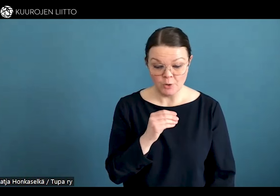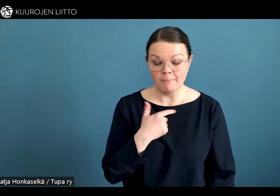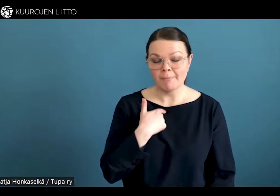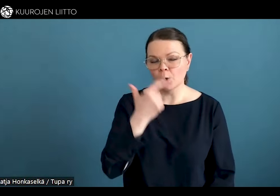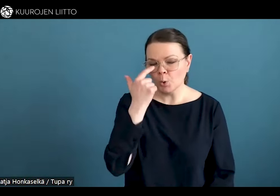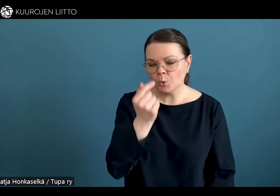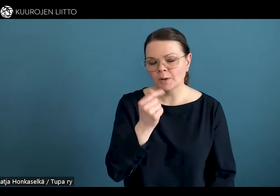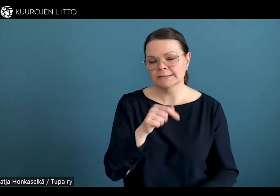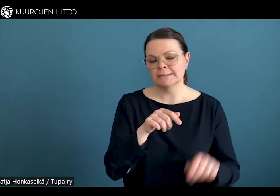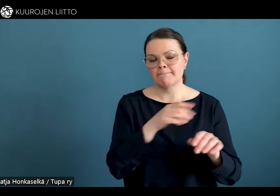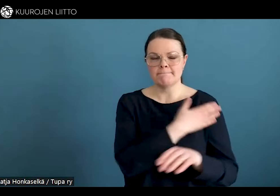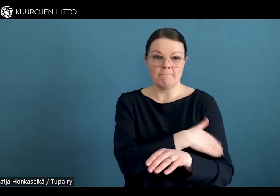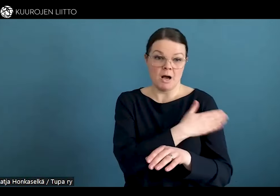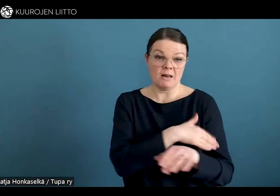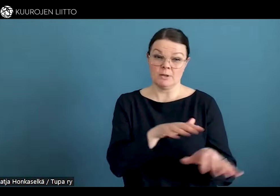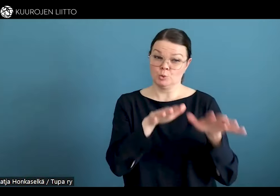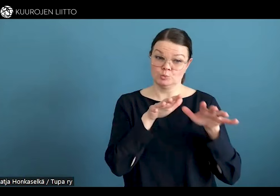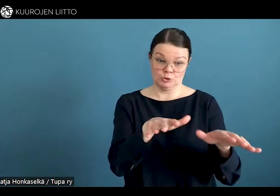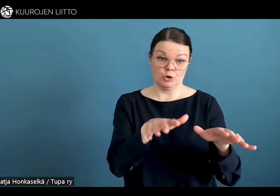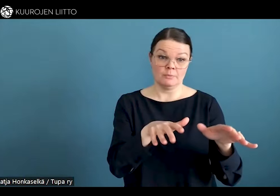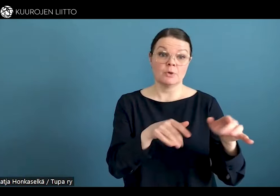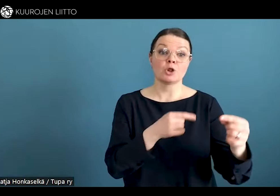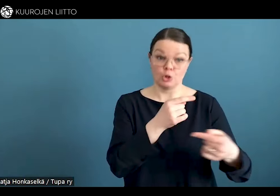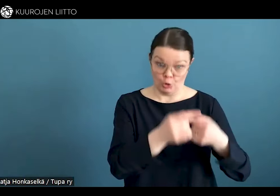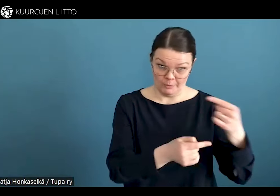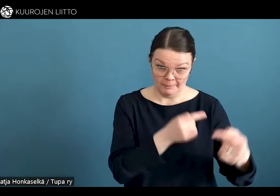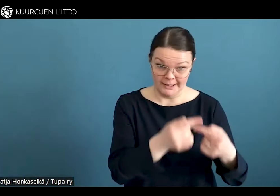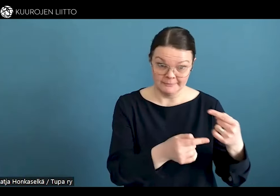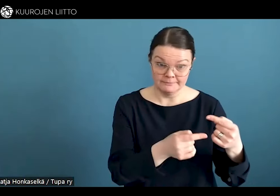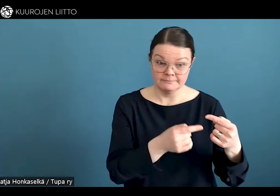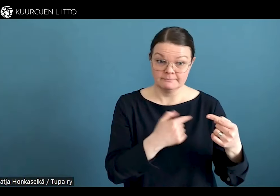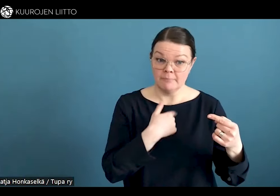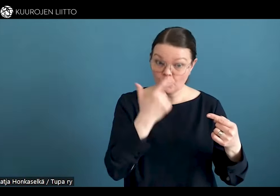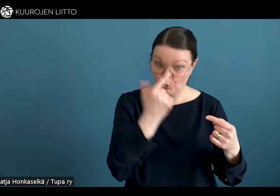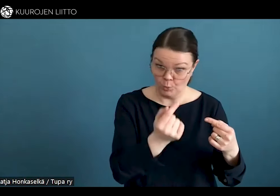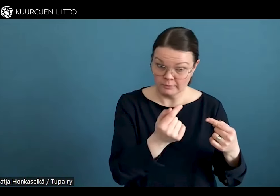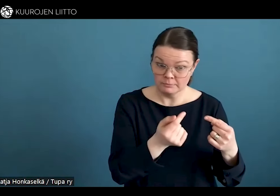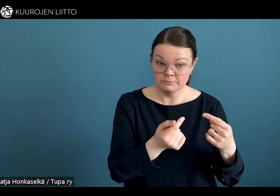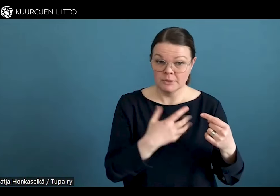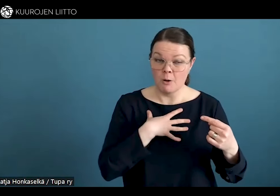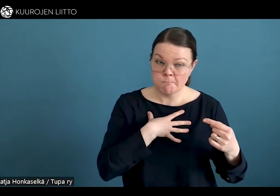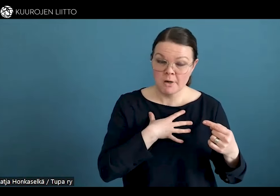Luulisin, että tulkkauspalvelu toimii suurimmalta osin -